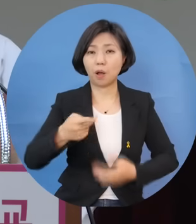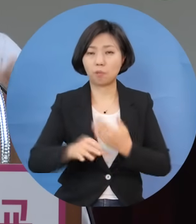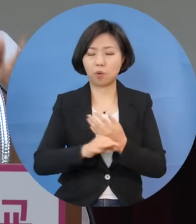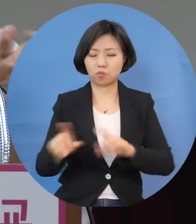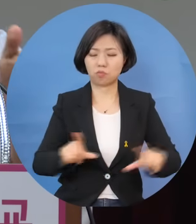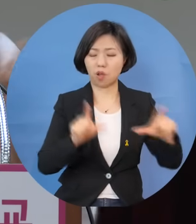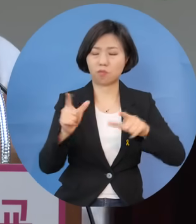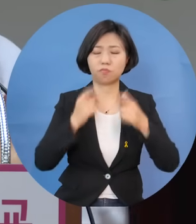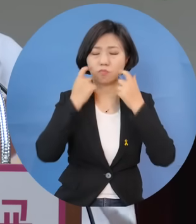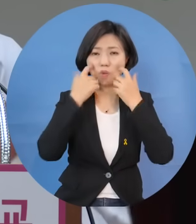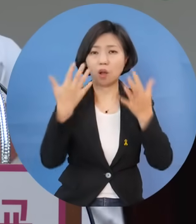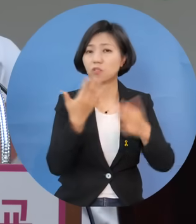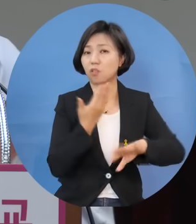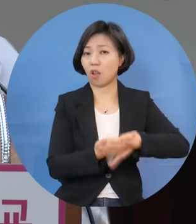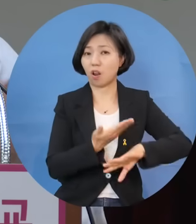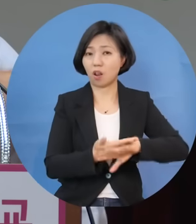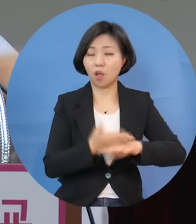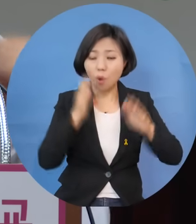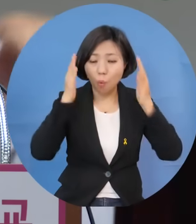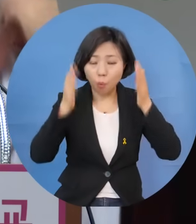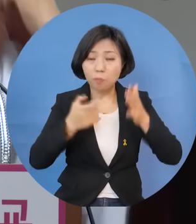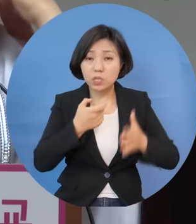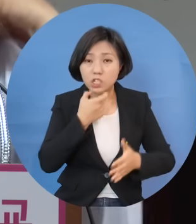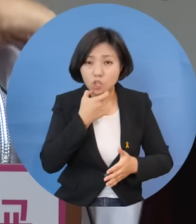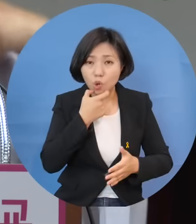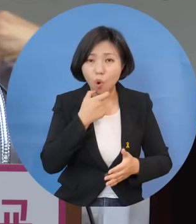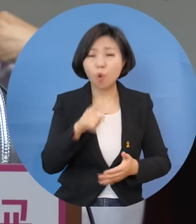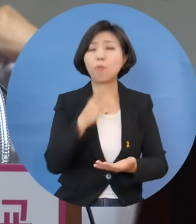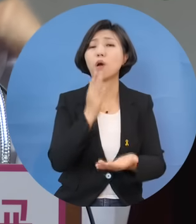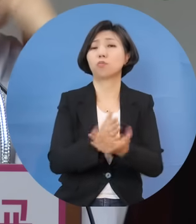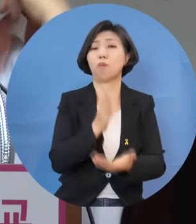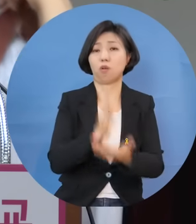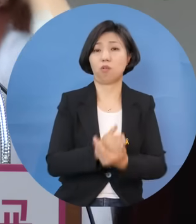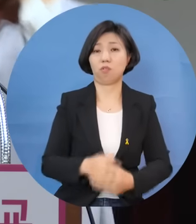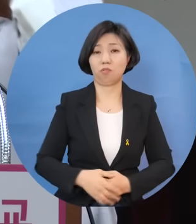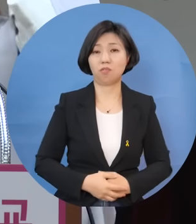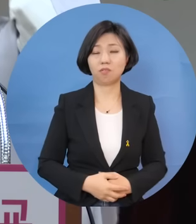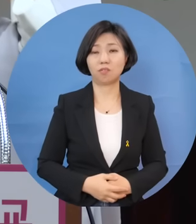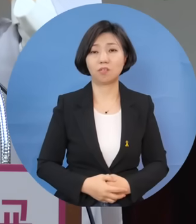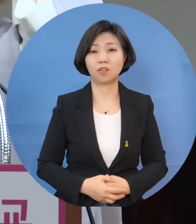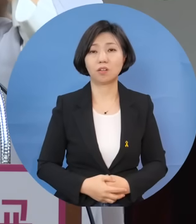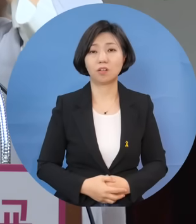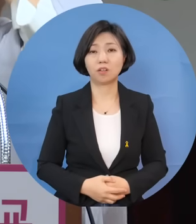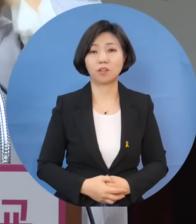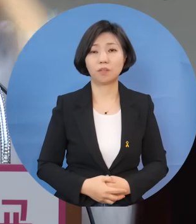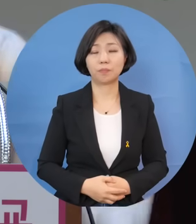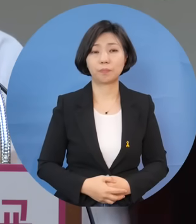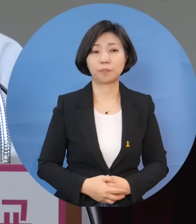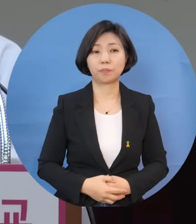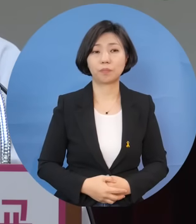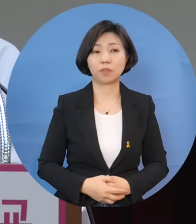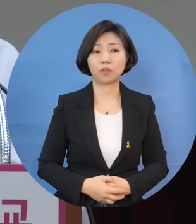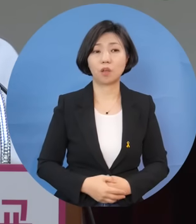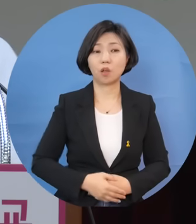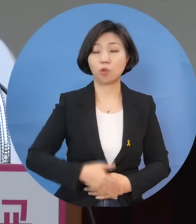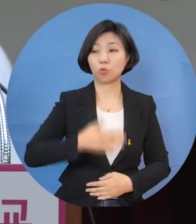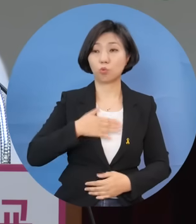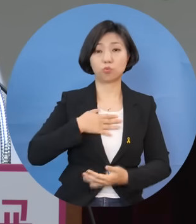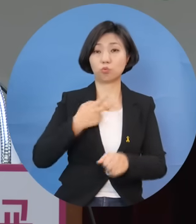여기 학생들 몇 명 있는데 '공부하기 싫다' 그러면 나는 '하지 마라!'고 해요. 저는 선생님들과 생각이 전혀 다릅니다.